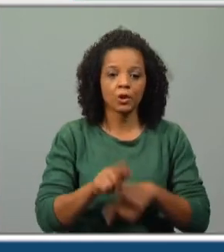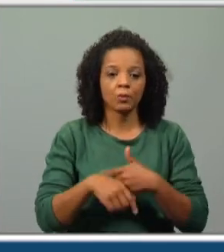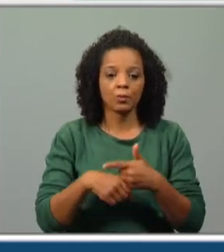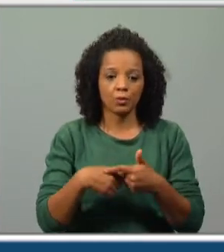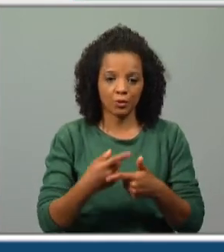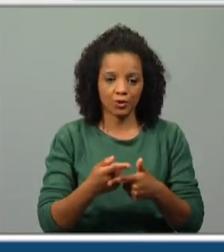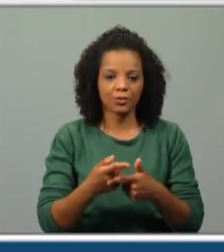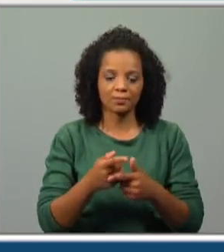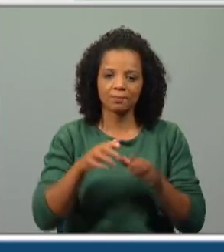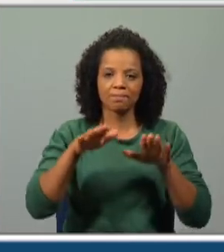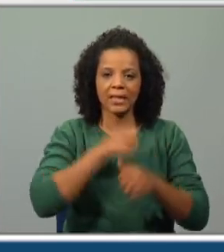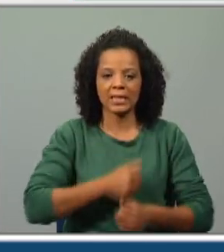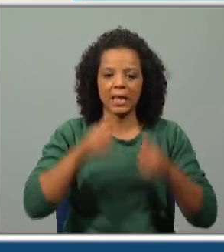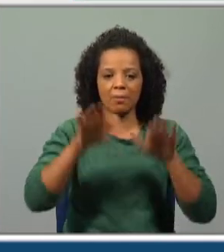professora 老師